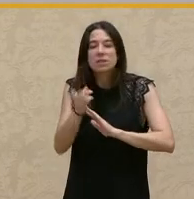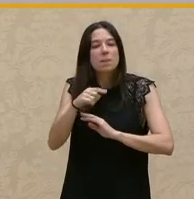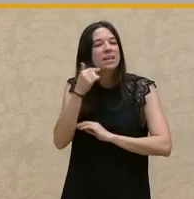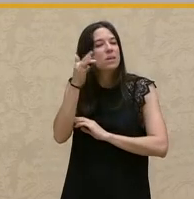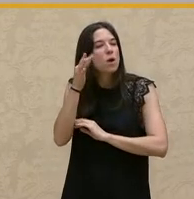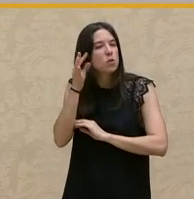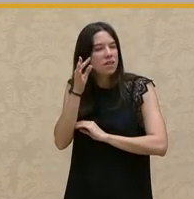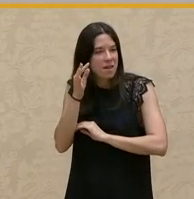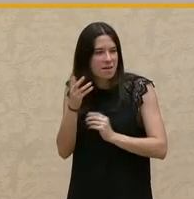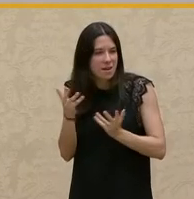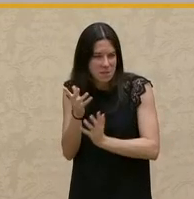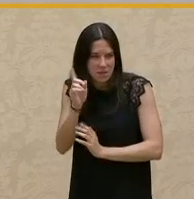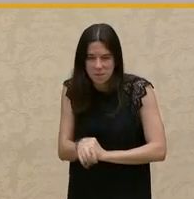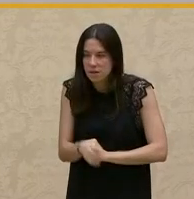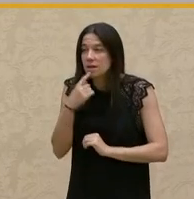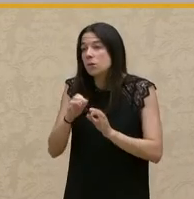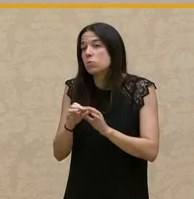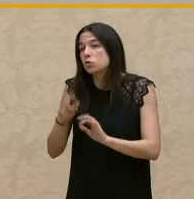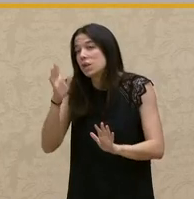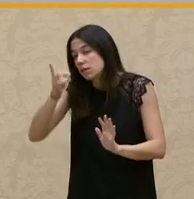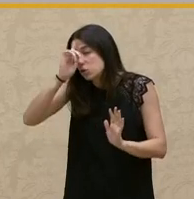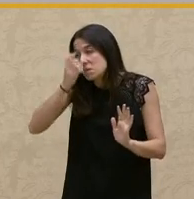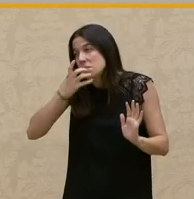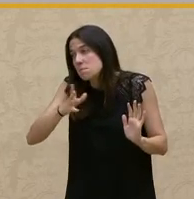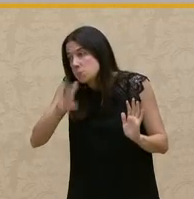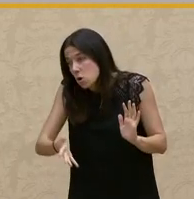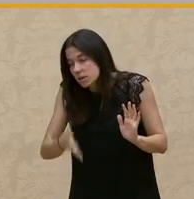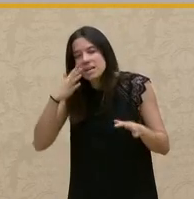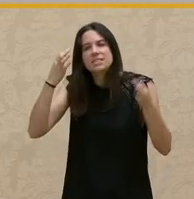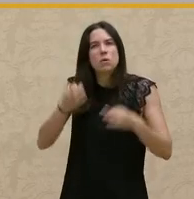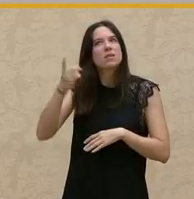Afortunadamente no se sabe bien por qué seguramente tengo algún gen protector que